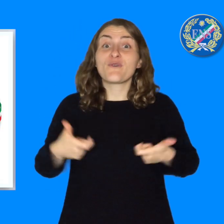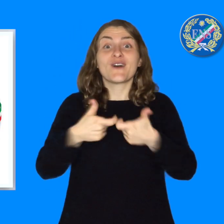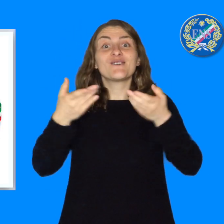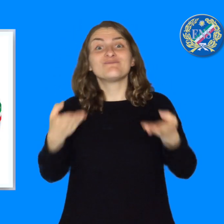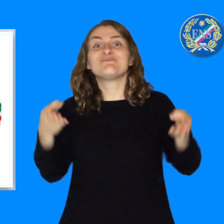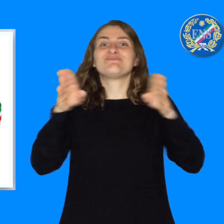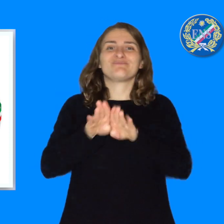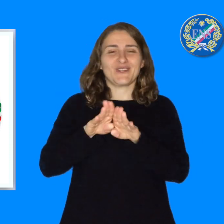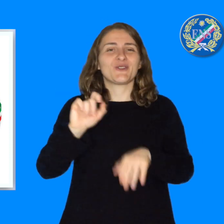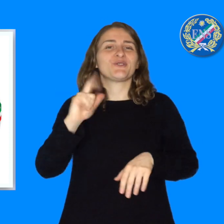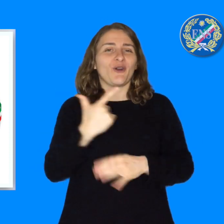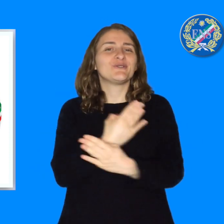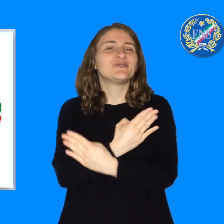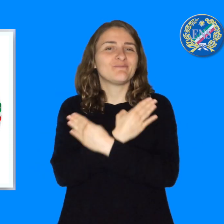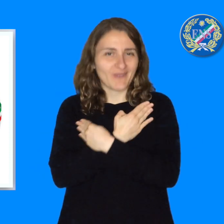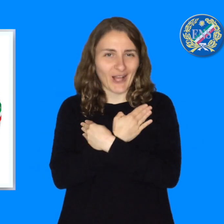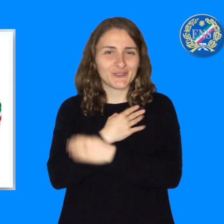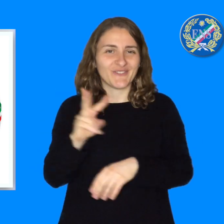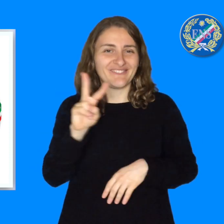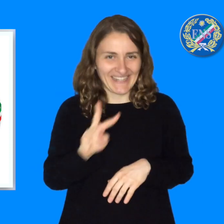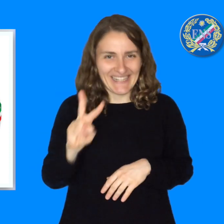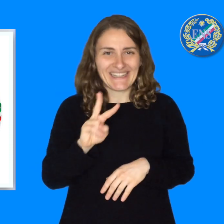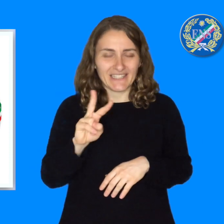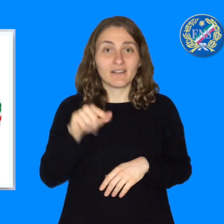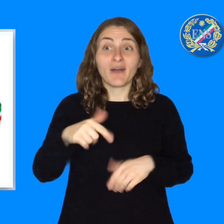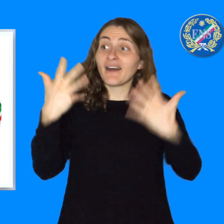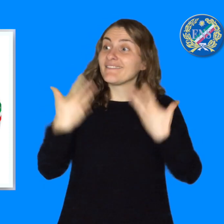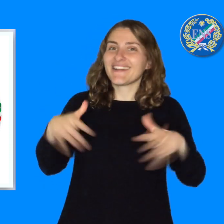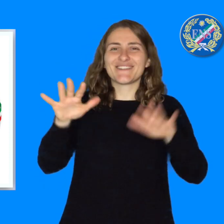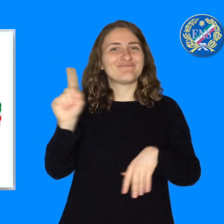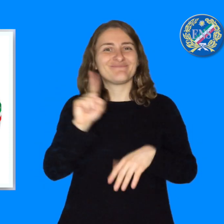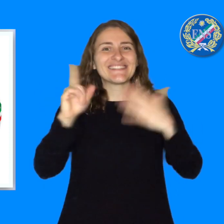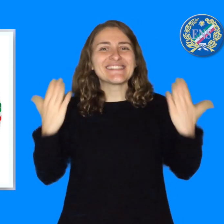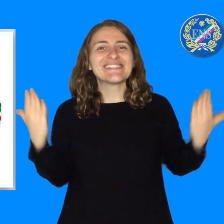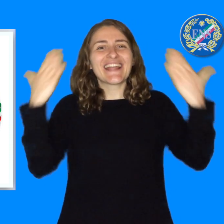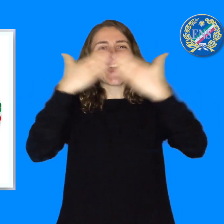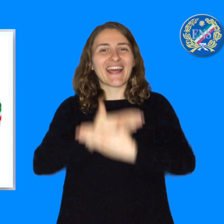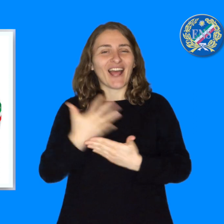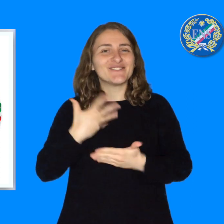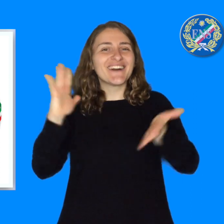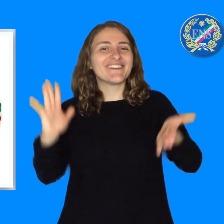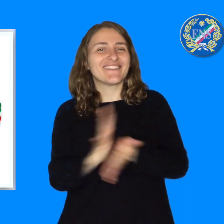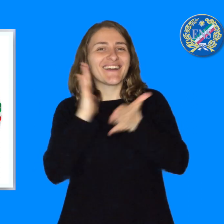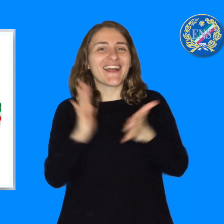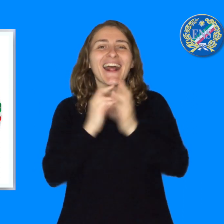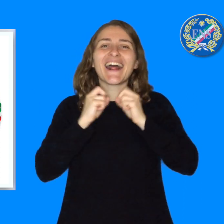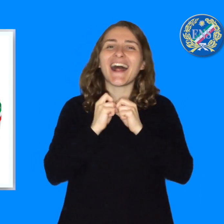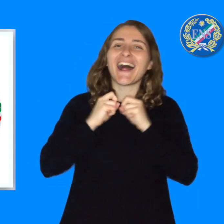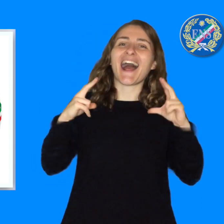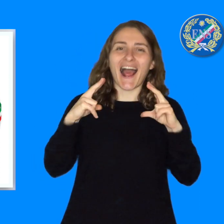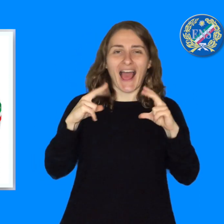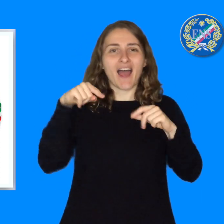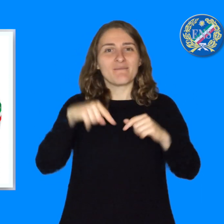I lavori dl convegno finiranno venerdì 12 maggio, ma gli appuntamenti non finiscono qui, la sera ci sarà una cela di gala